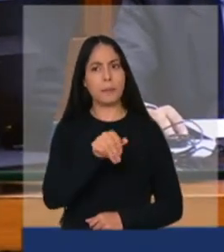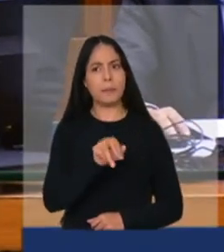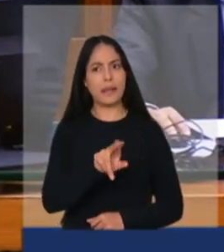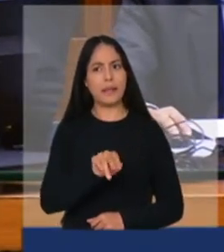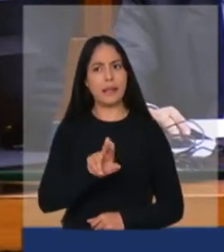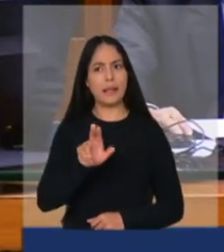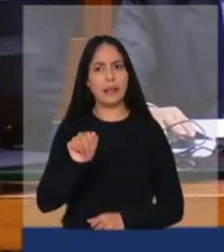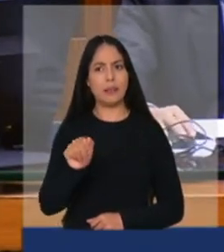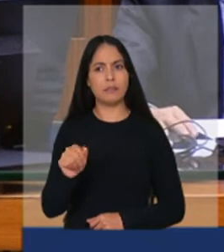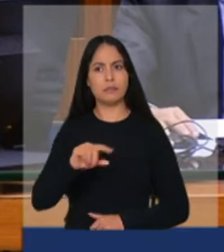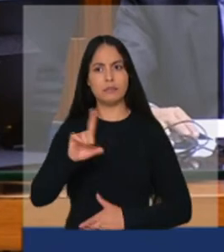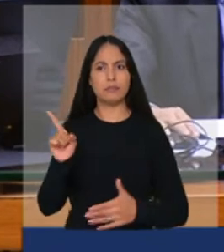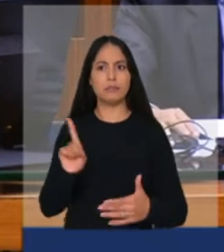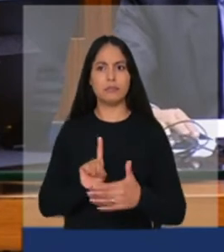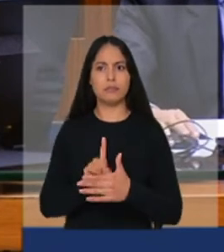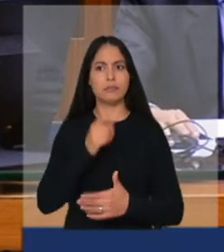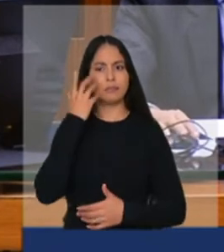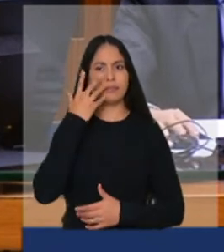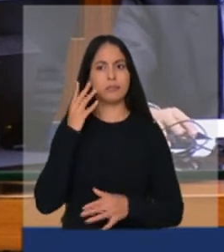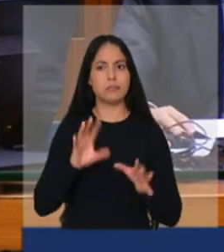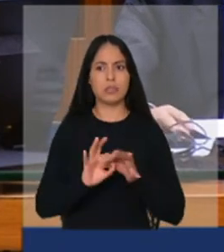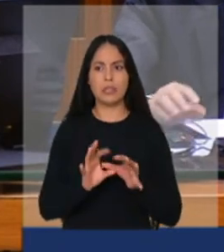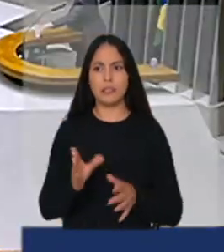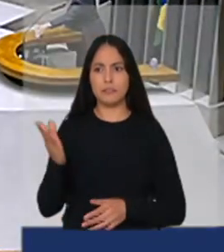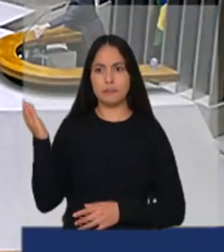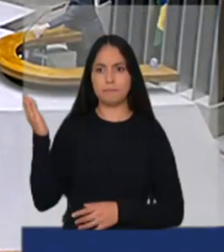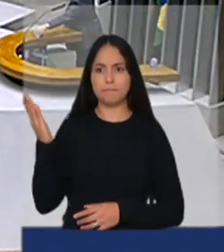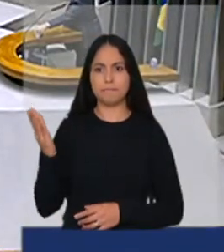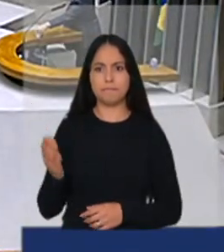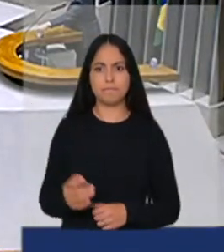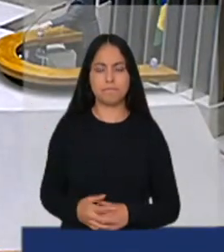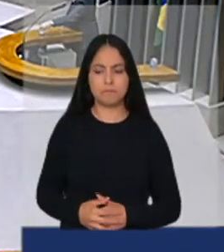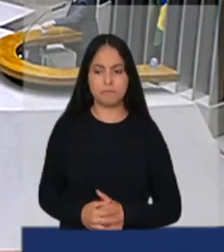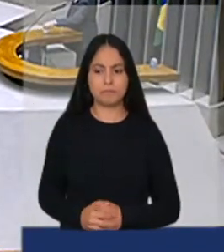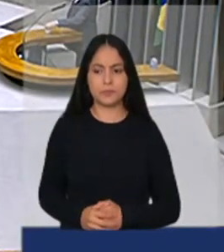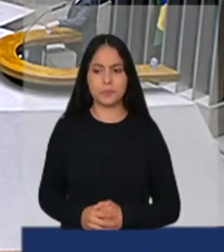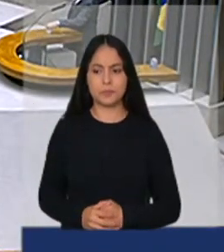DEPUTADAS, TODO O PÚBLICO QUE NOS OUVE. VENHO A TRIBUNA HOJE